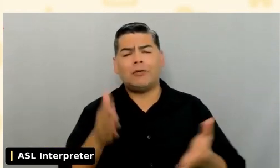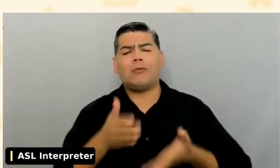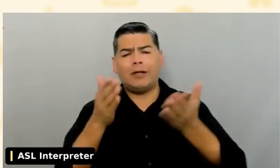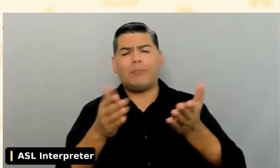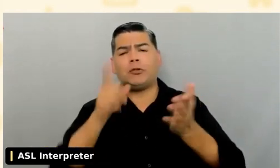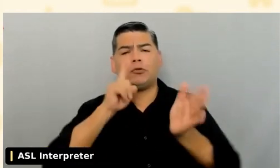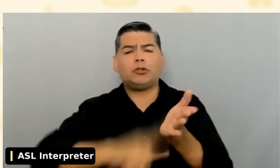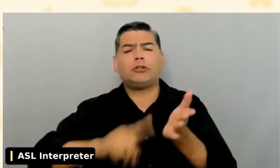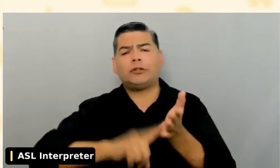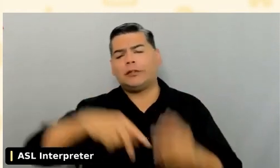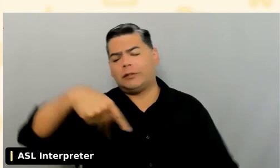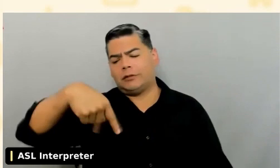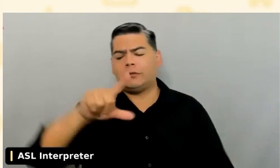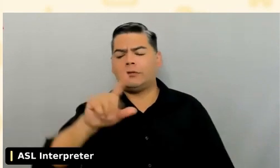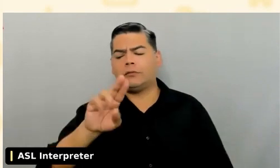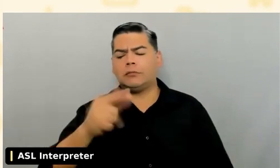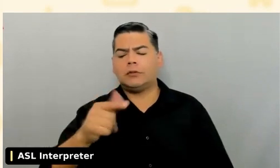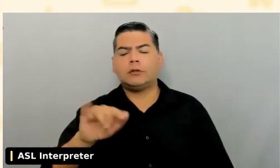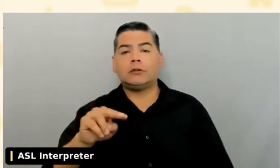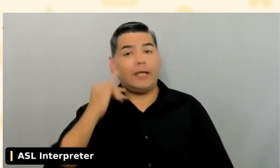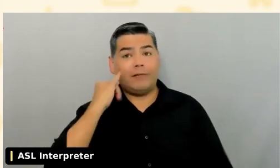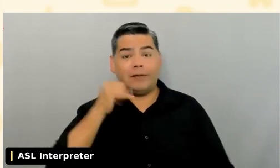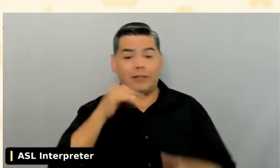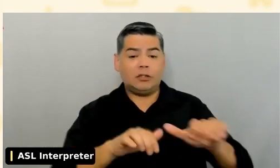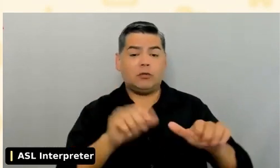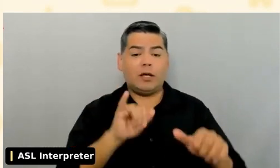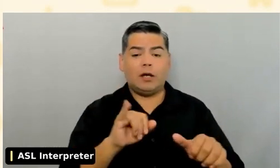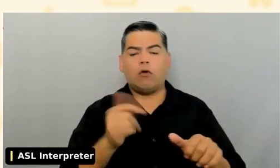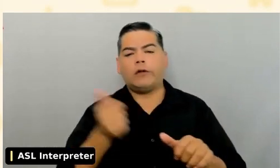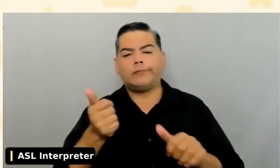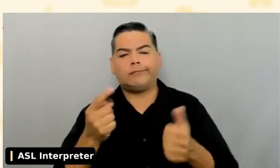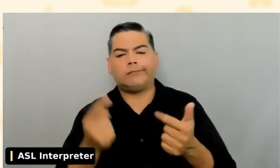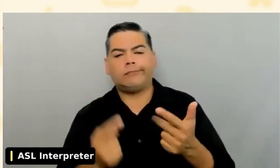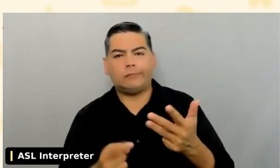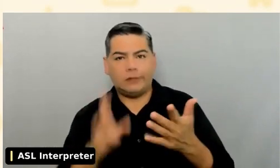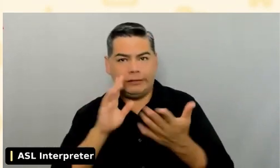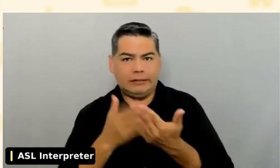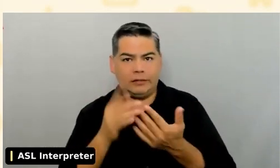Si hace la parte de IA de las cosas, ¿te lo hace fácil de detectar que lo ha hecho?